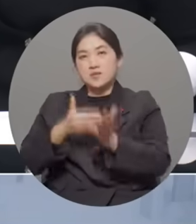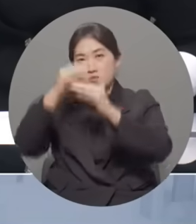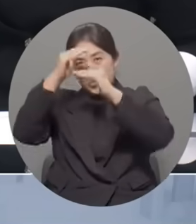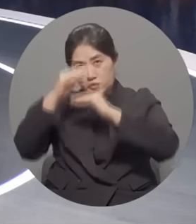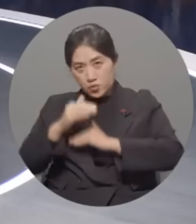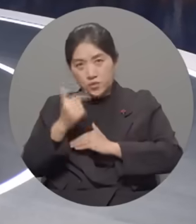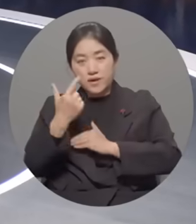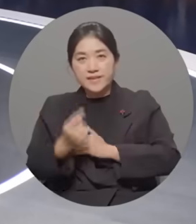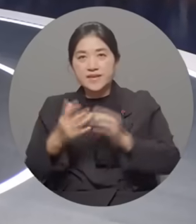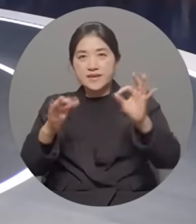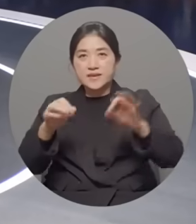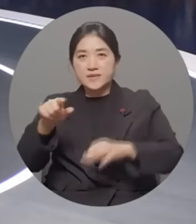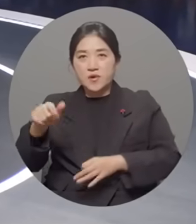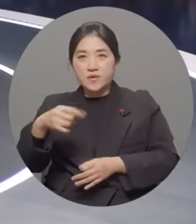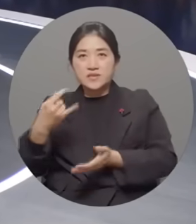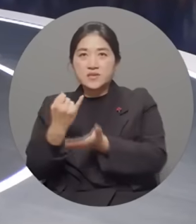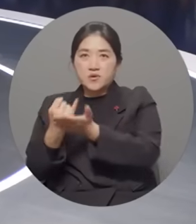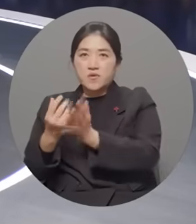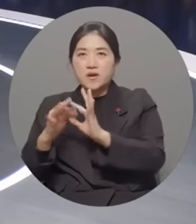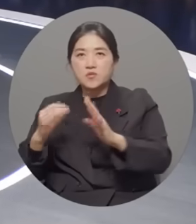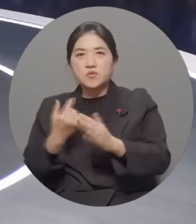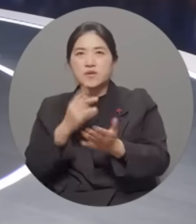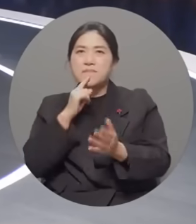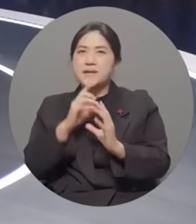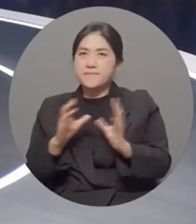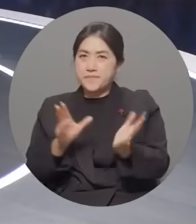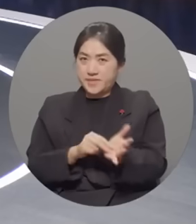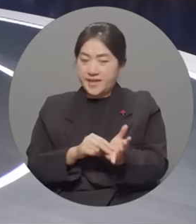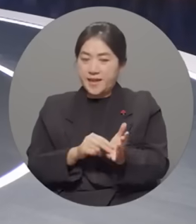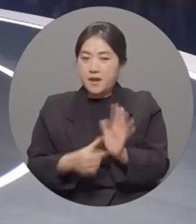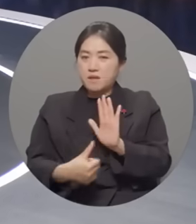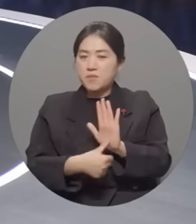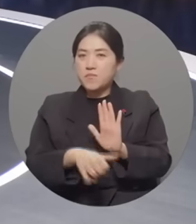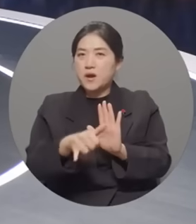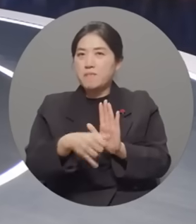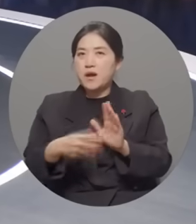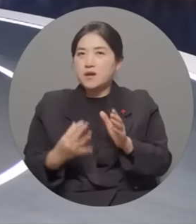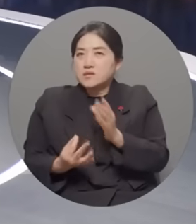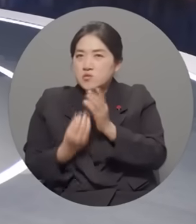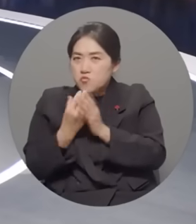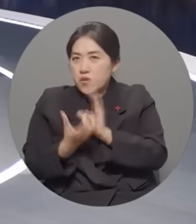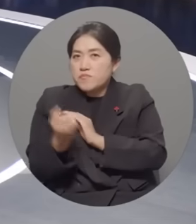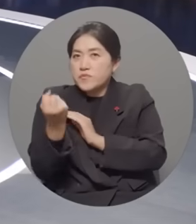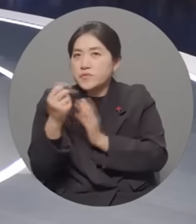(앵커) 아까 리포트에 잠깐 언급됐지만 김건희 여사 관련한 또 다른 논란, 명품